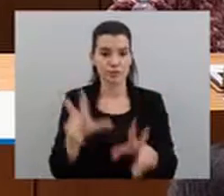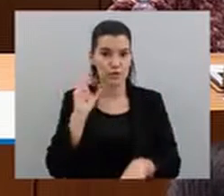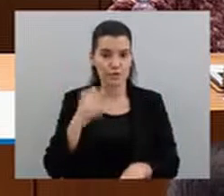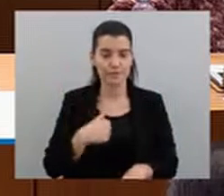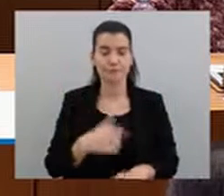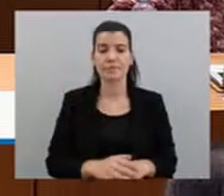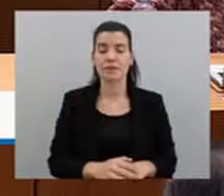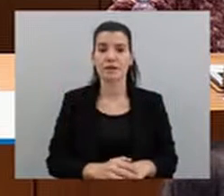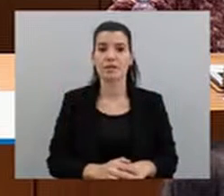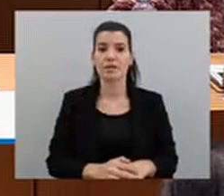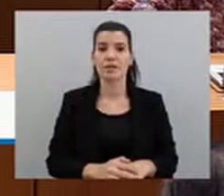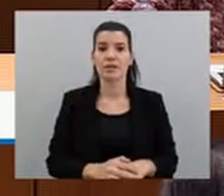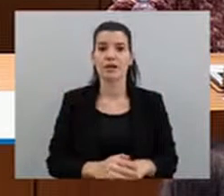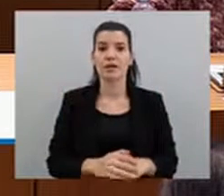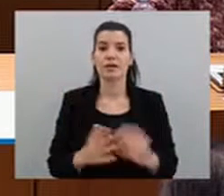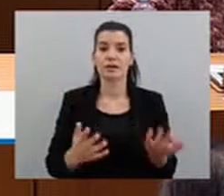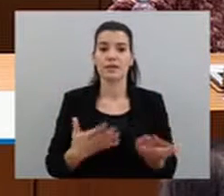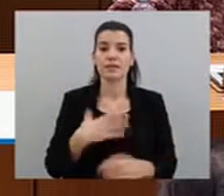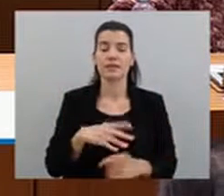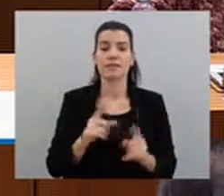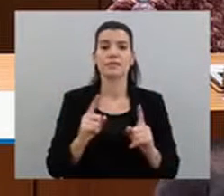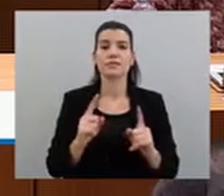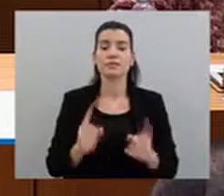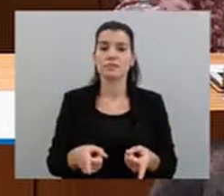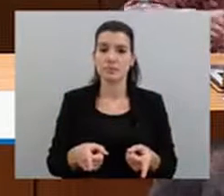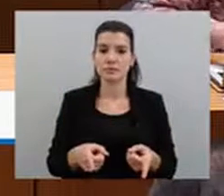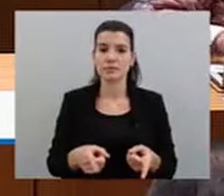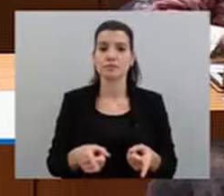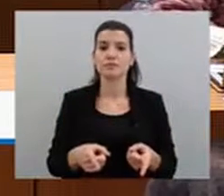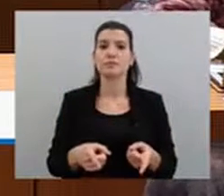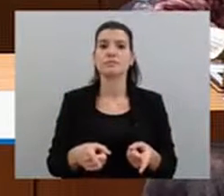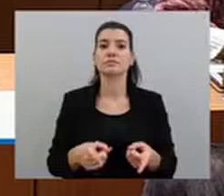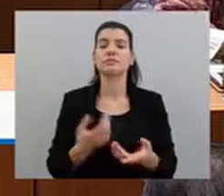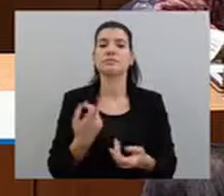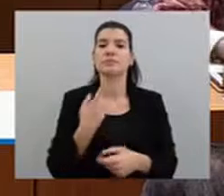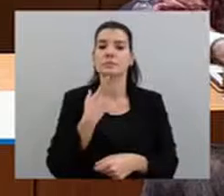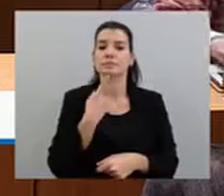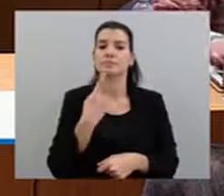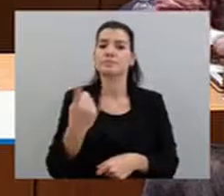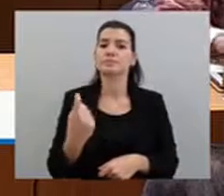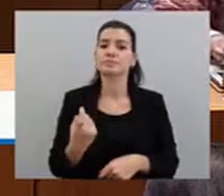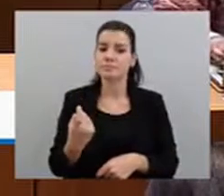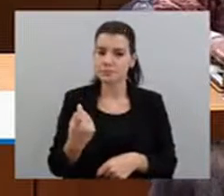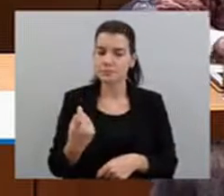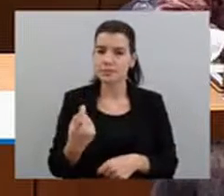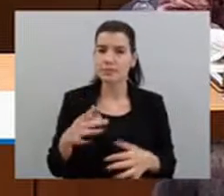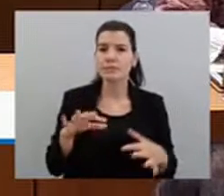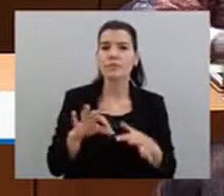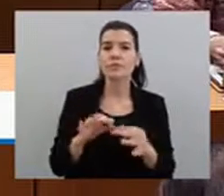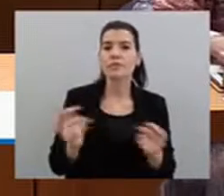Queria começar o PAOD (Período de Antes da Ordem do Dia) por questionar